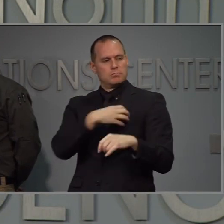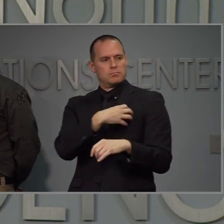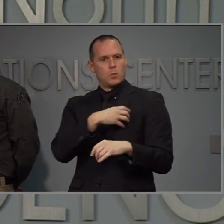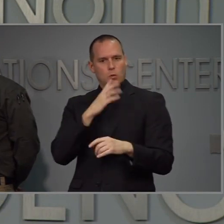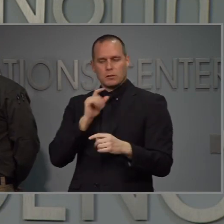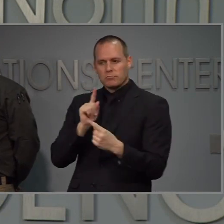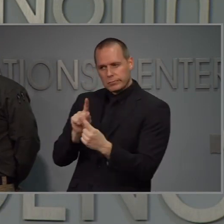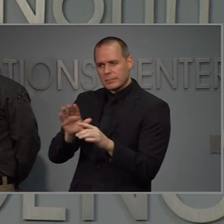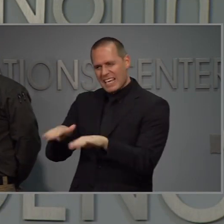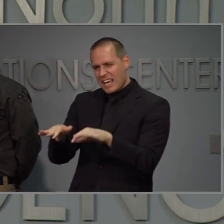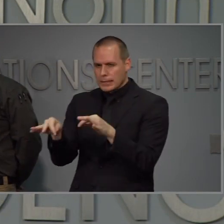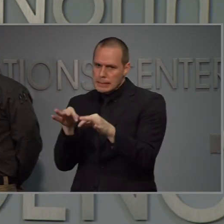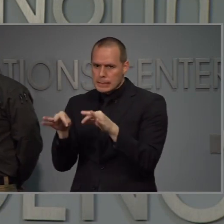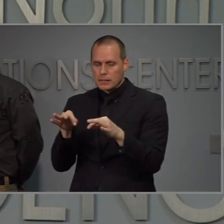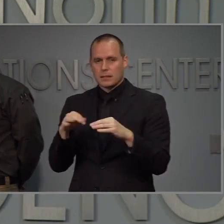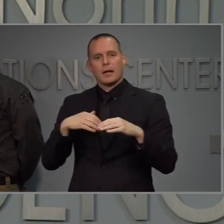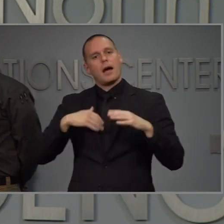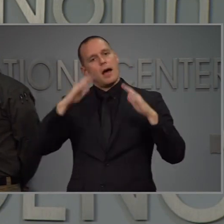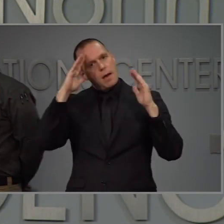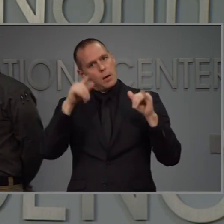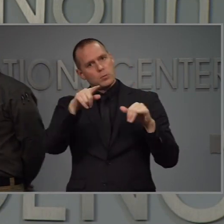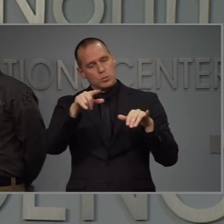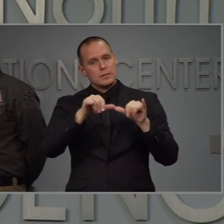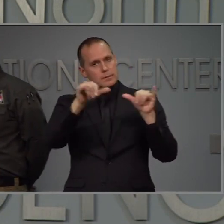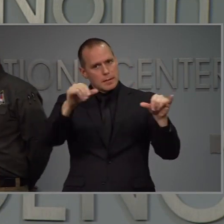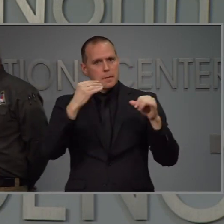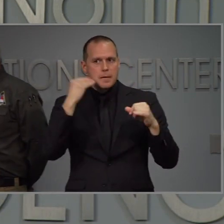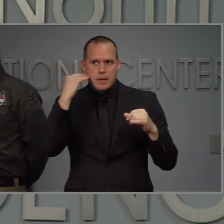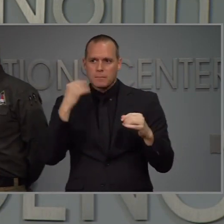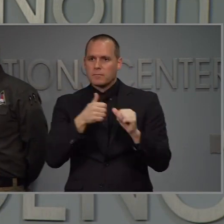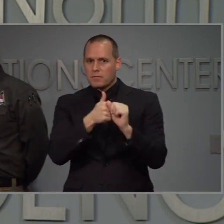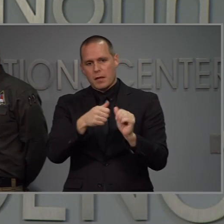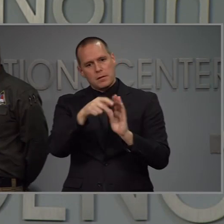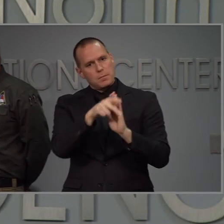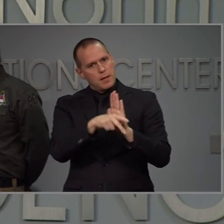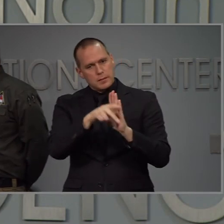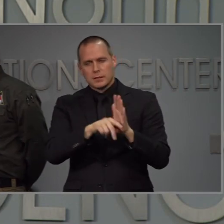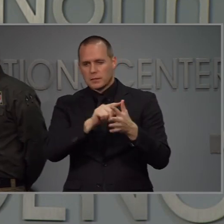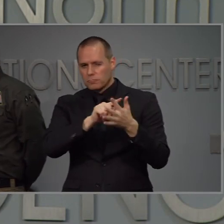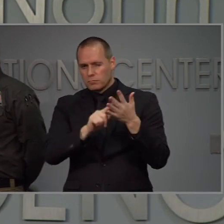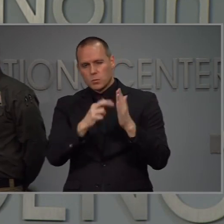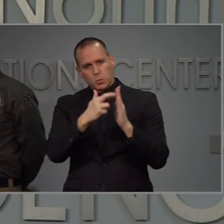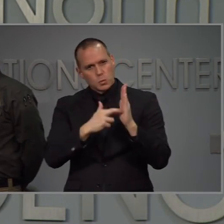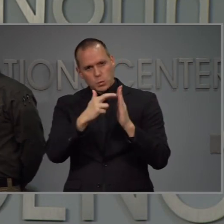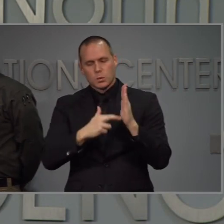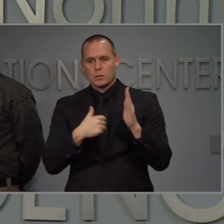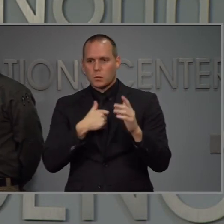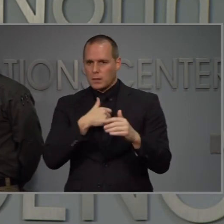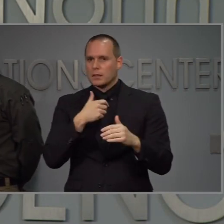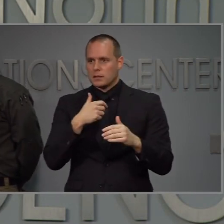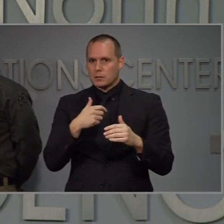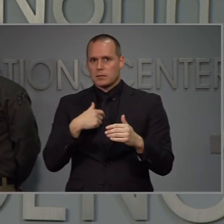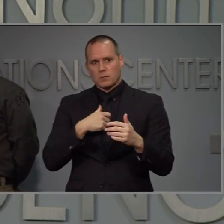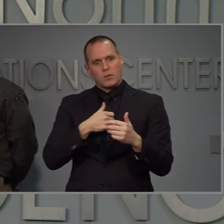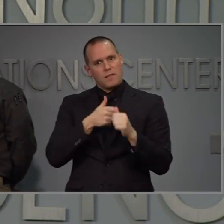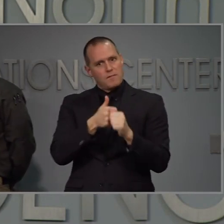continúe, y esperamos que los habitantes de Carolina del Norte tomen en serio esto todavía y continúen siguiendo